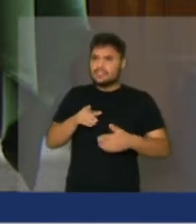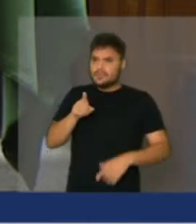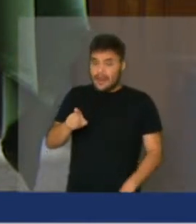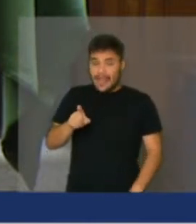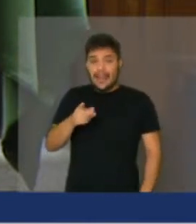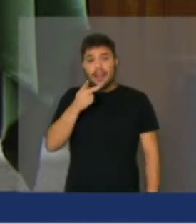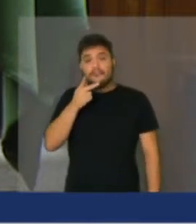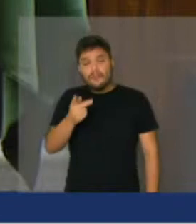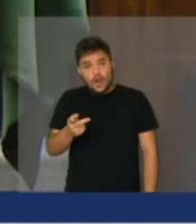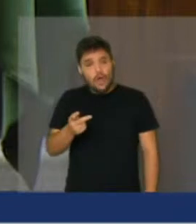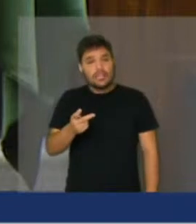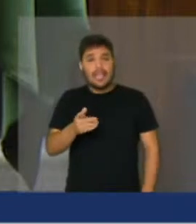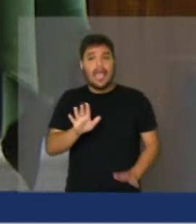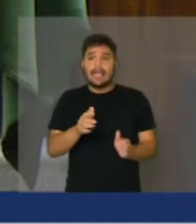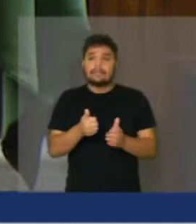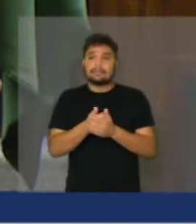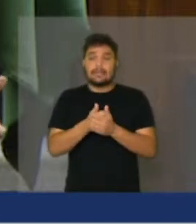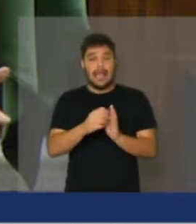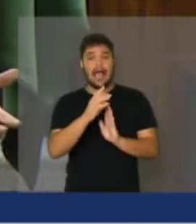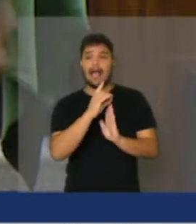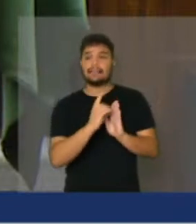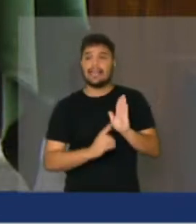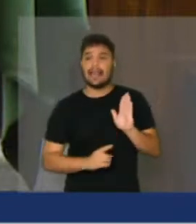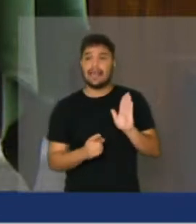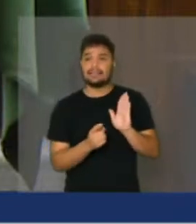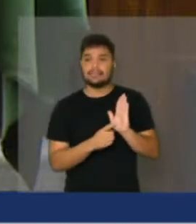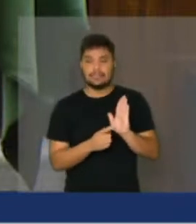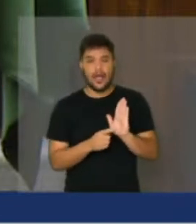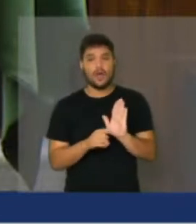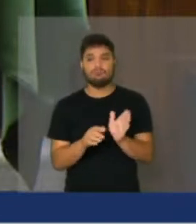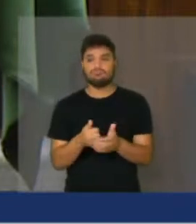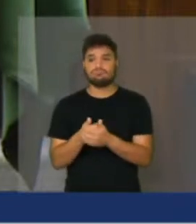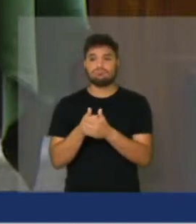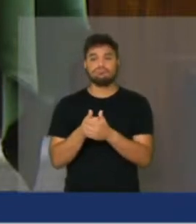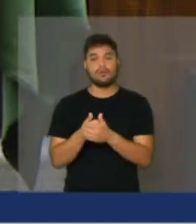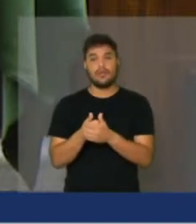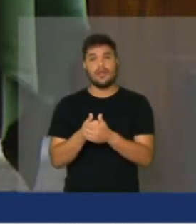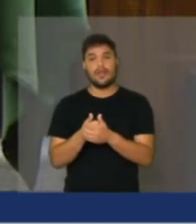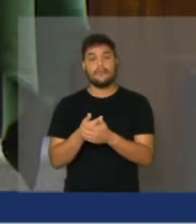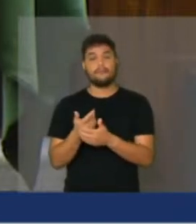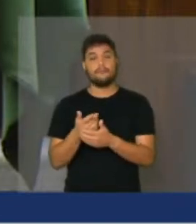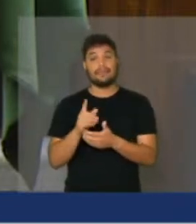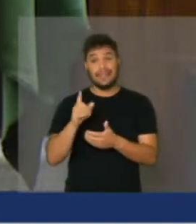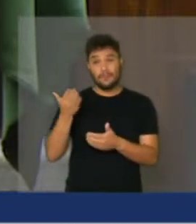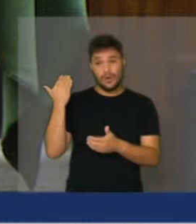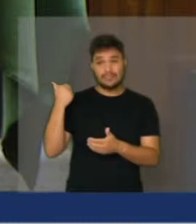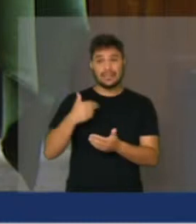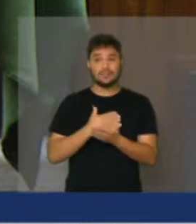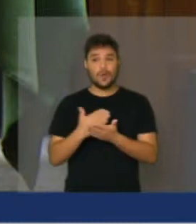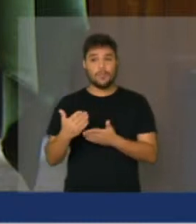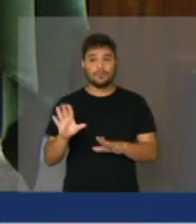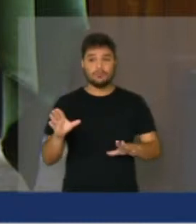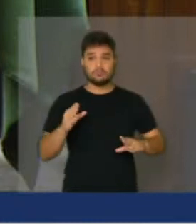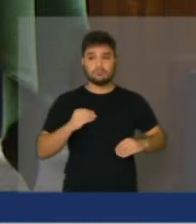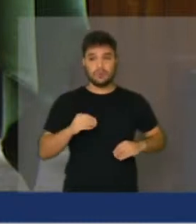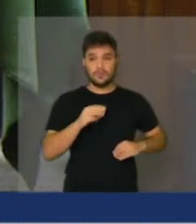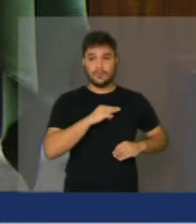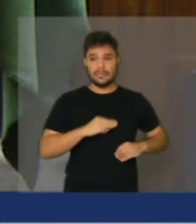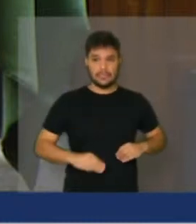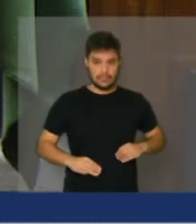ELE FEZ... PARA SE HABILITAR A ASSUMIR O MINISTÉRIO DA ECONOMIA, REQUERIMENTO OFICIAL DESTA CASA. E DIZ QUE OS DADOS